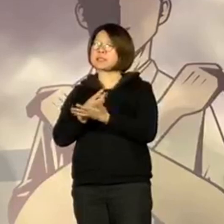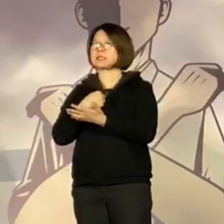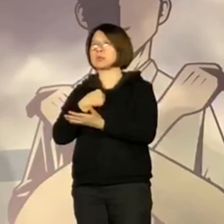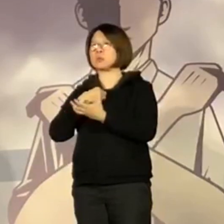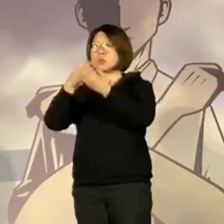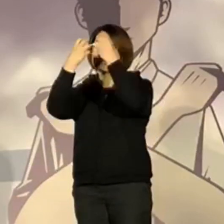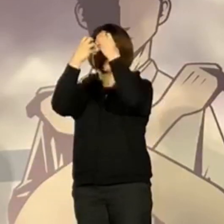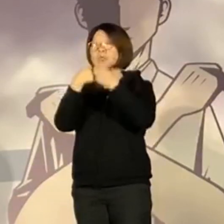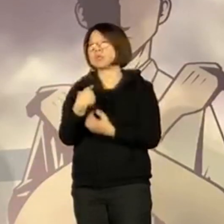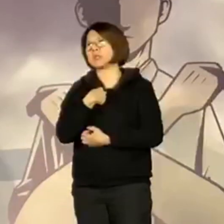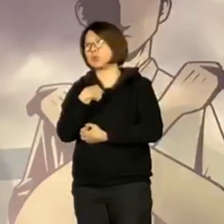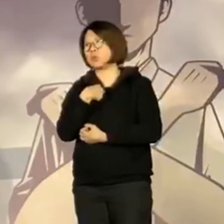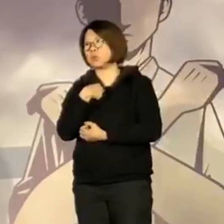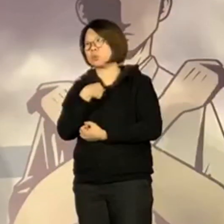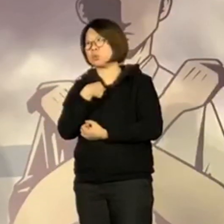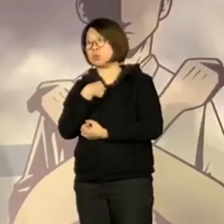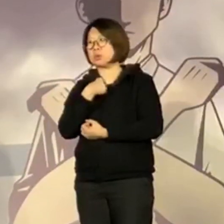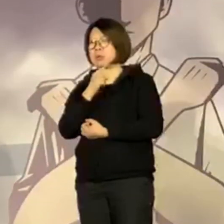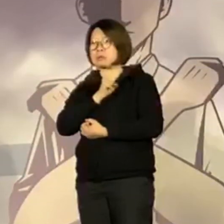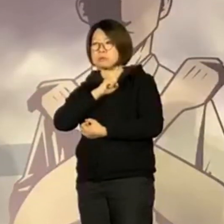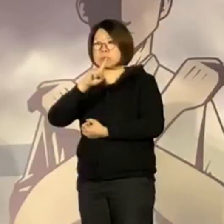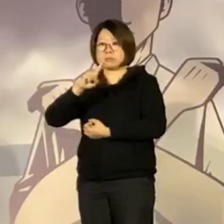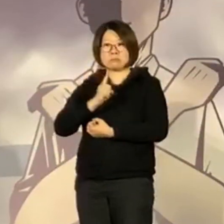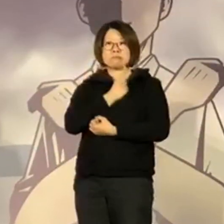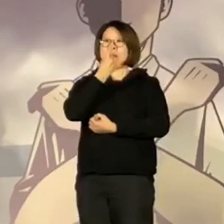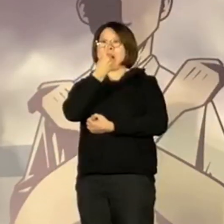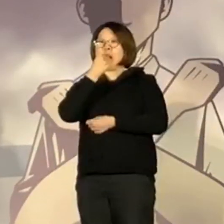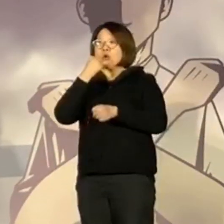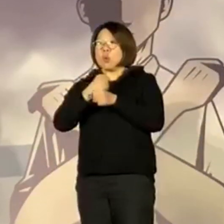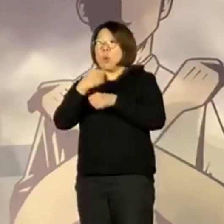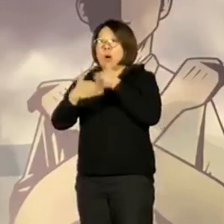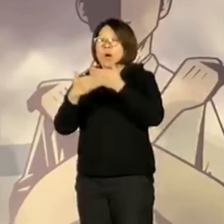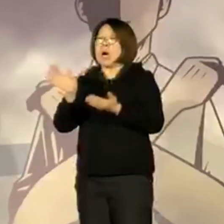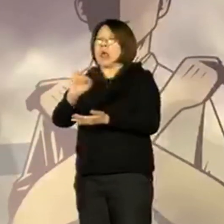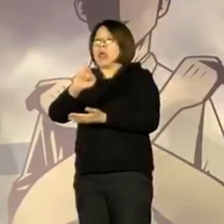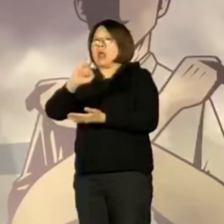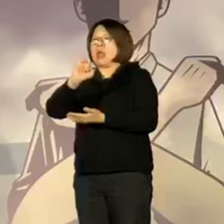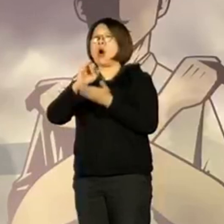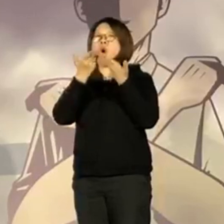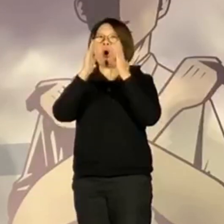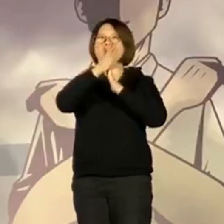甚至讓教協會知道 讓我們可以知道要如何去應對